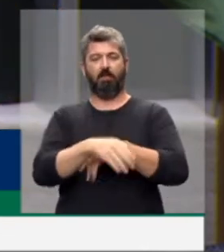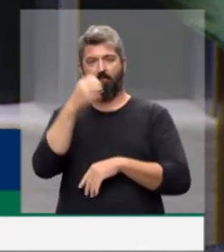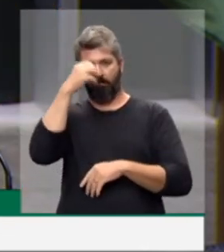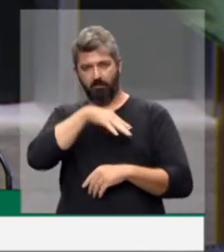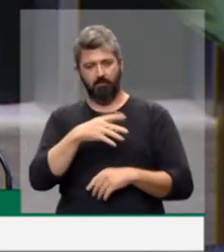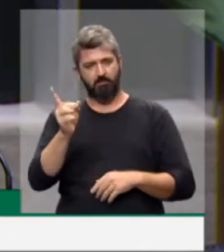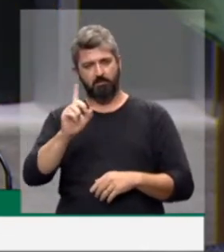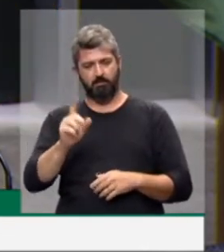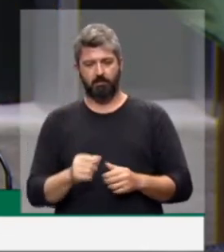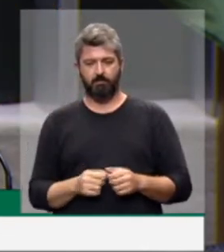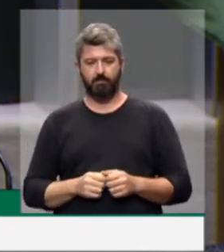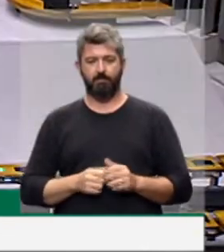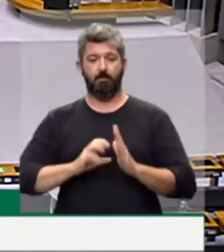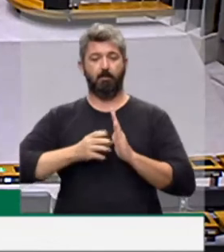REFLEXÃO E A GENTE PODER